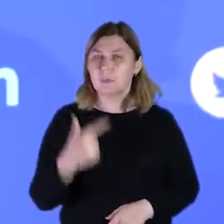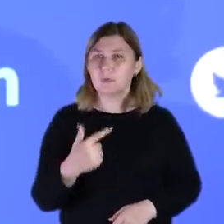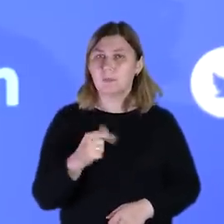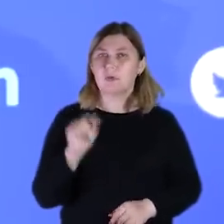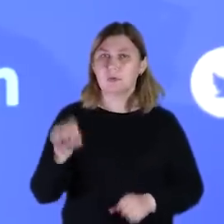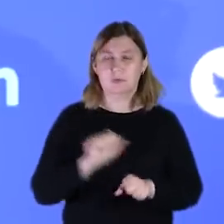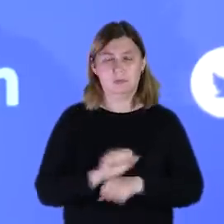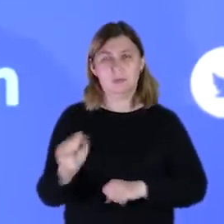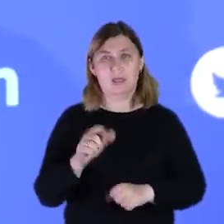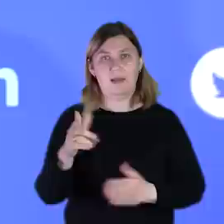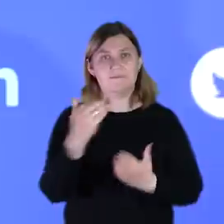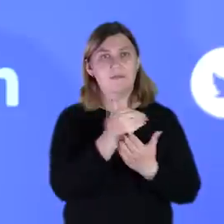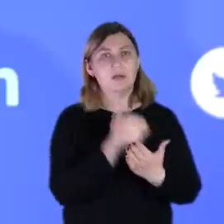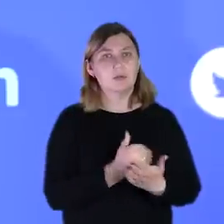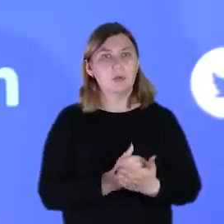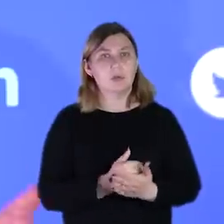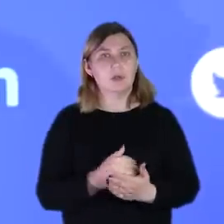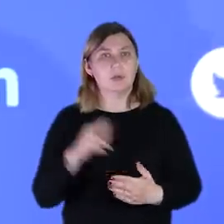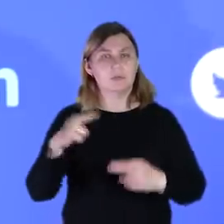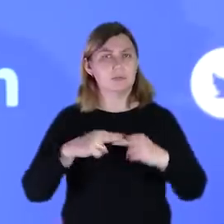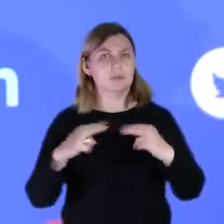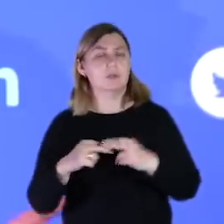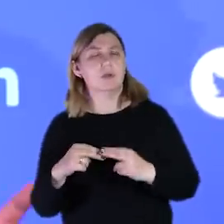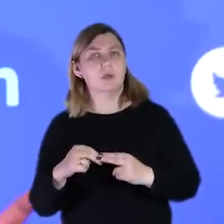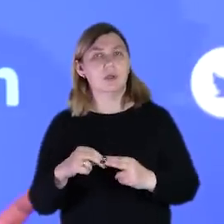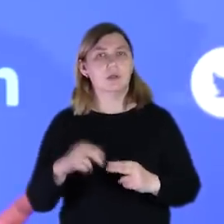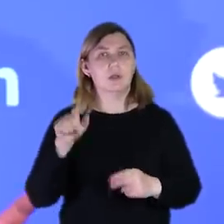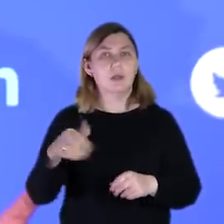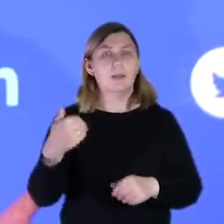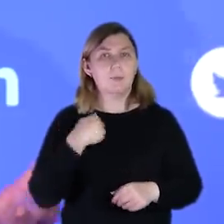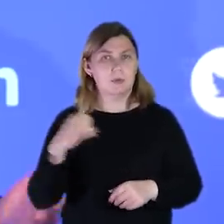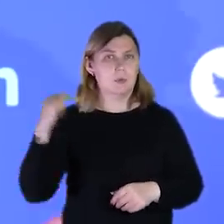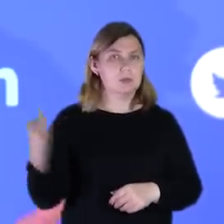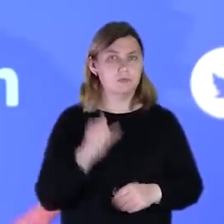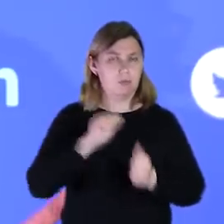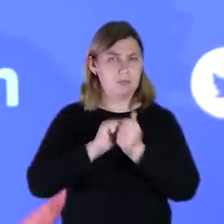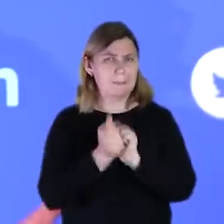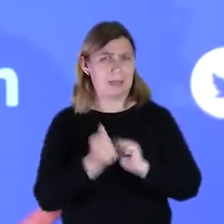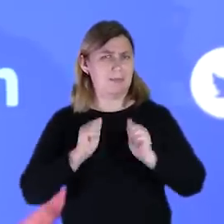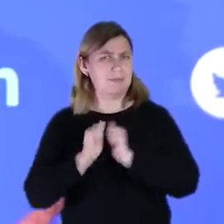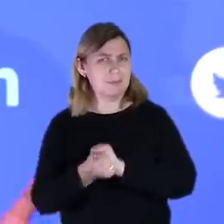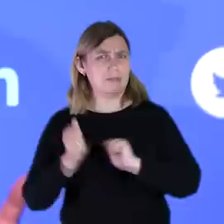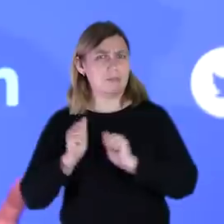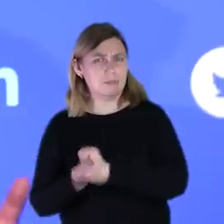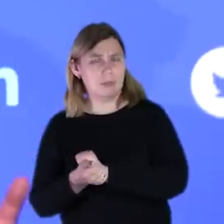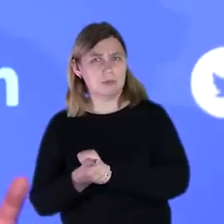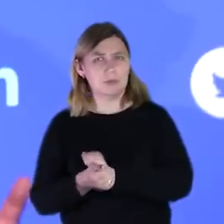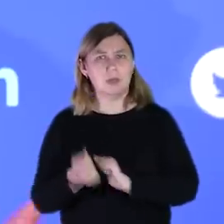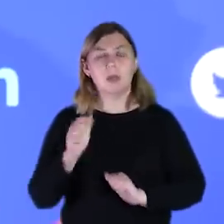te uwarunkowania strukturalne i etatowe, notabene ciągle zmieniane, bo nie było chyba